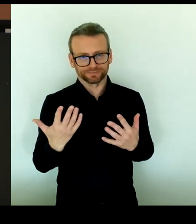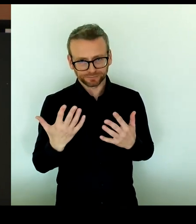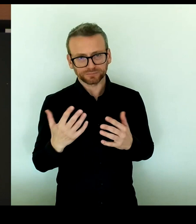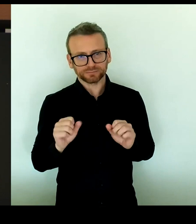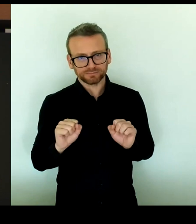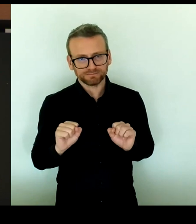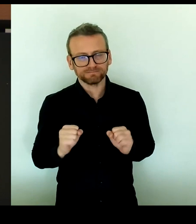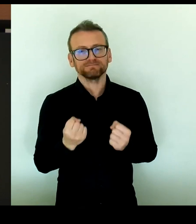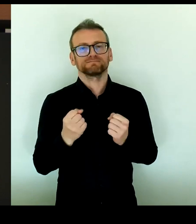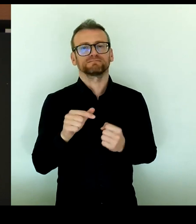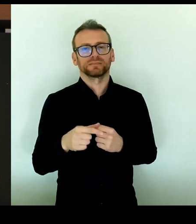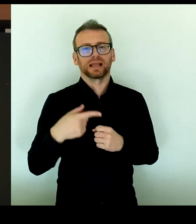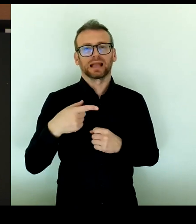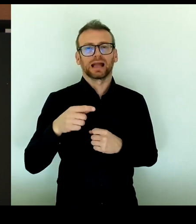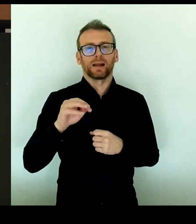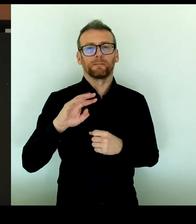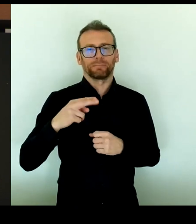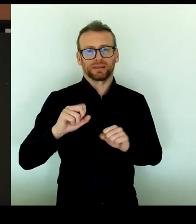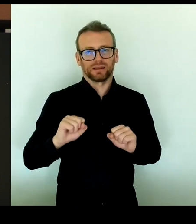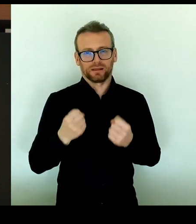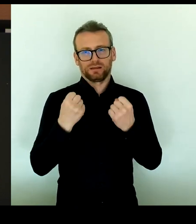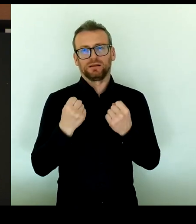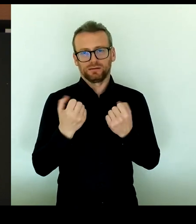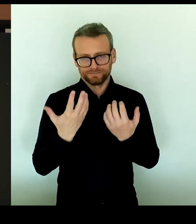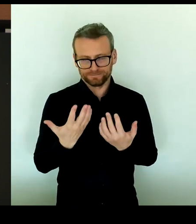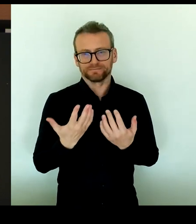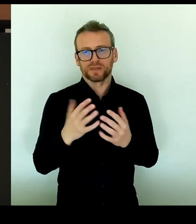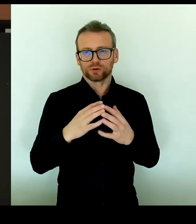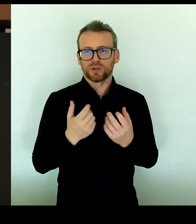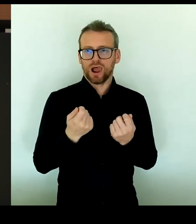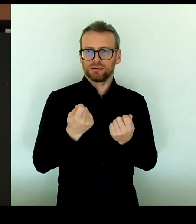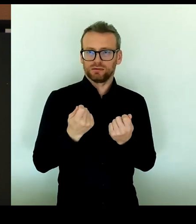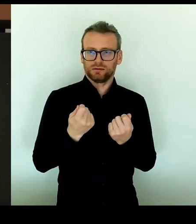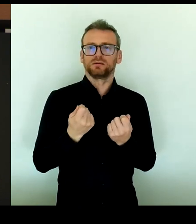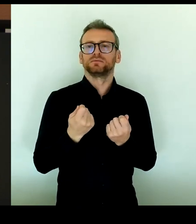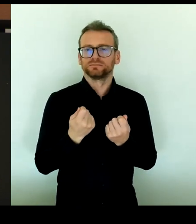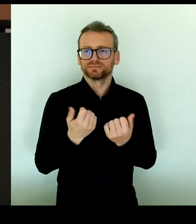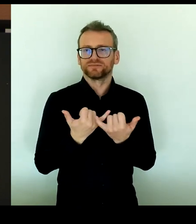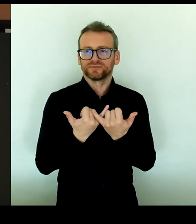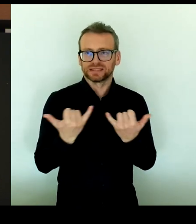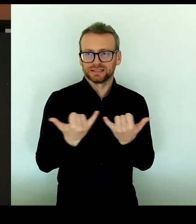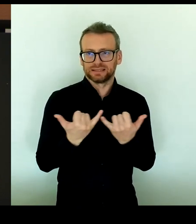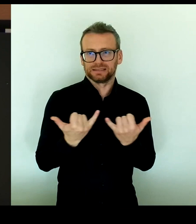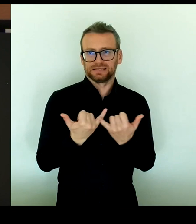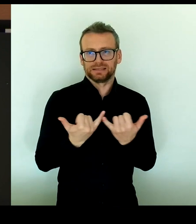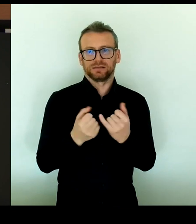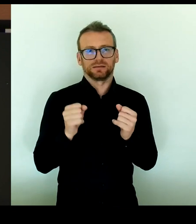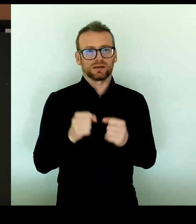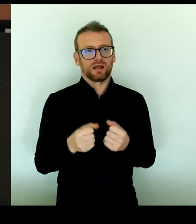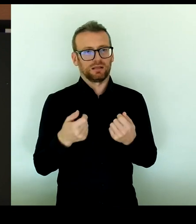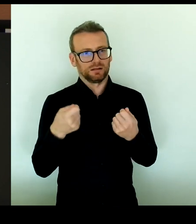die Startbedingungen in der Zeit der Pandemie, als die Kommunikation, vor allem digital erfolgte, denkbar schwierig waren.